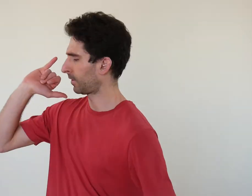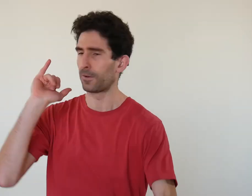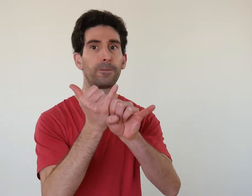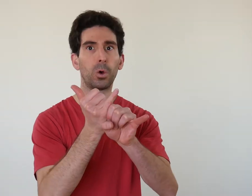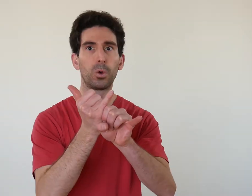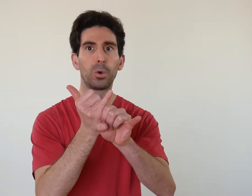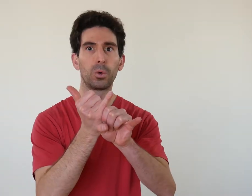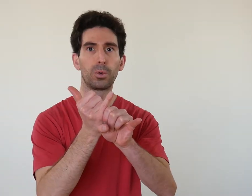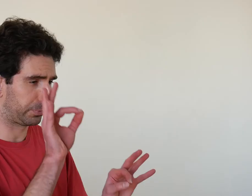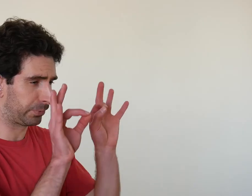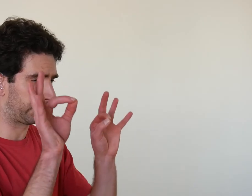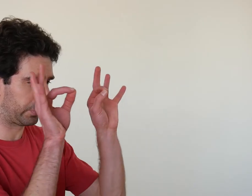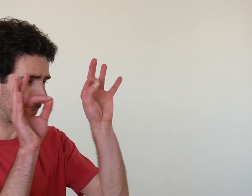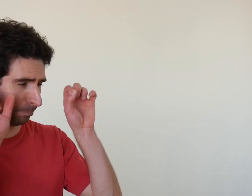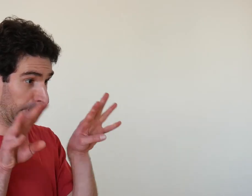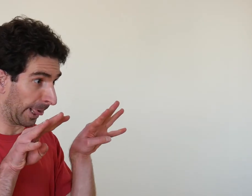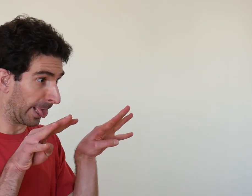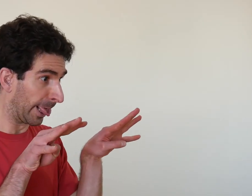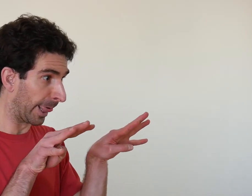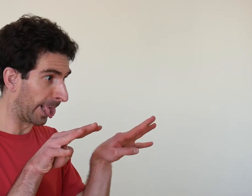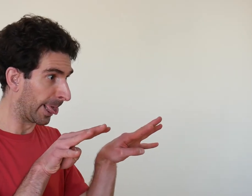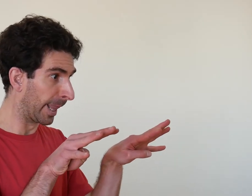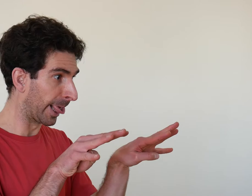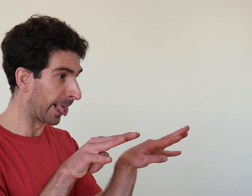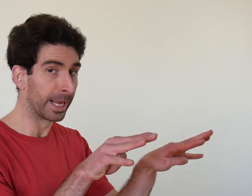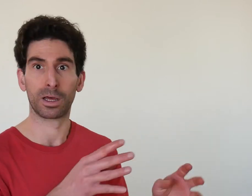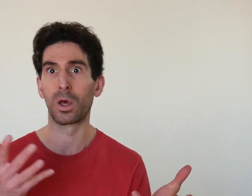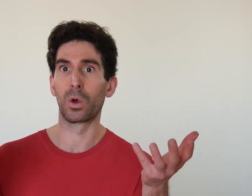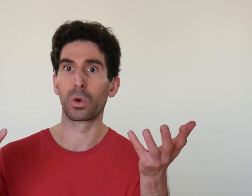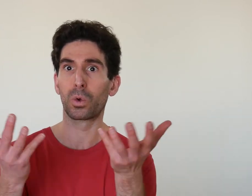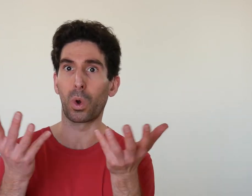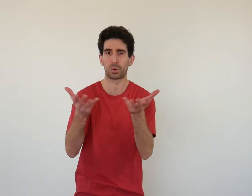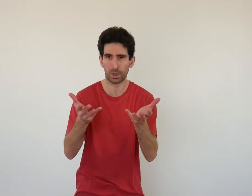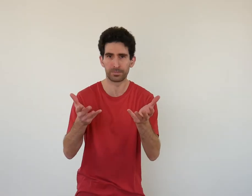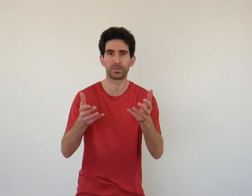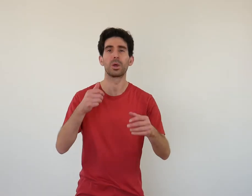Faux ! Les moustiques sont attirés par quoi ?